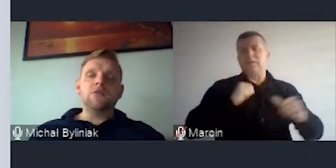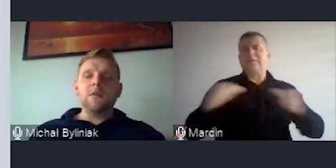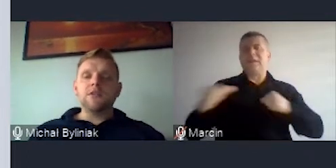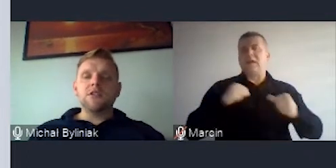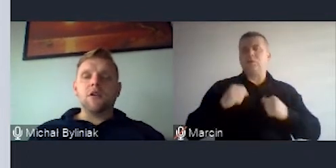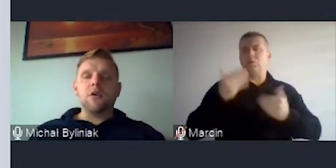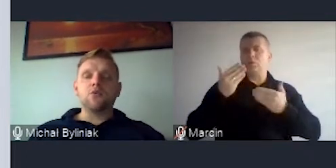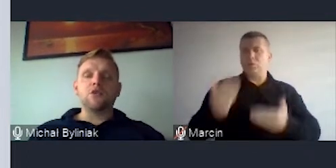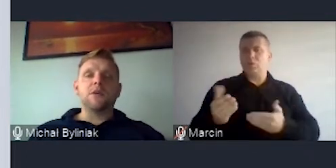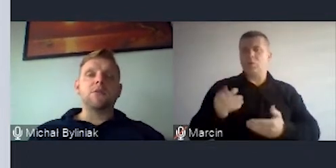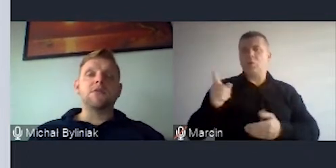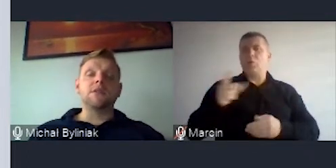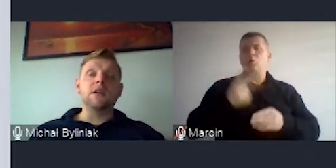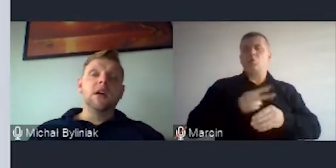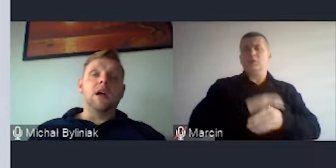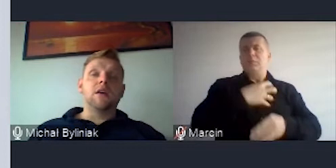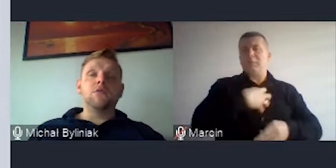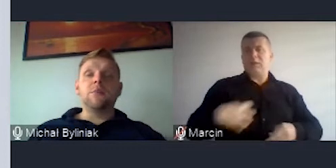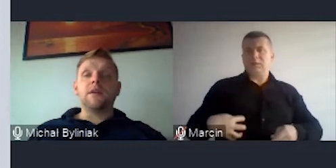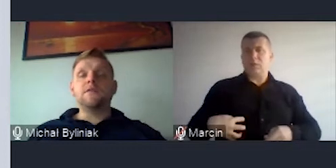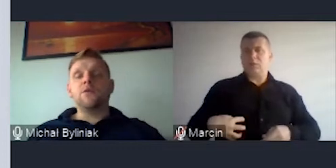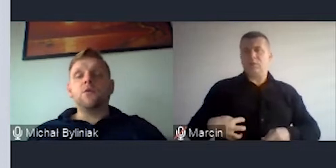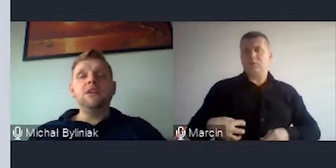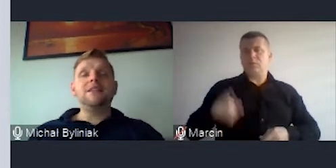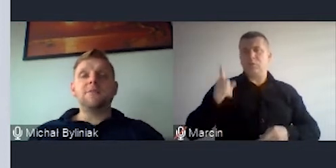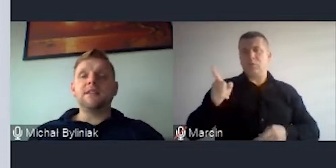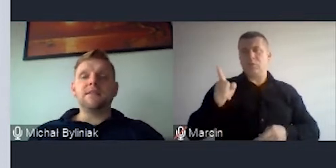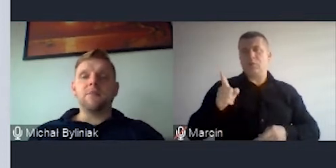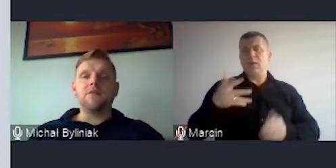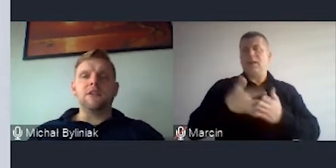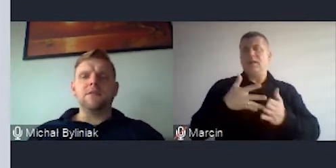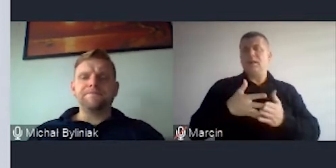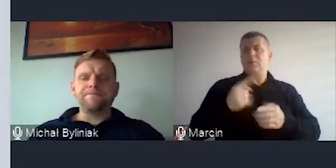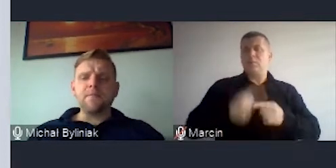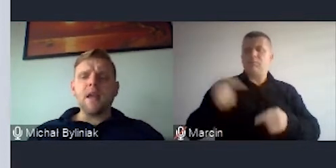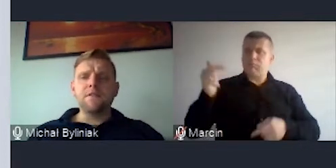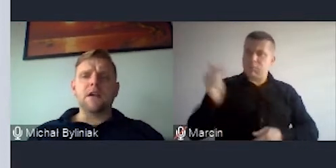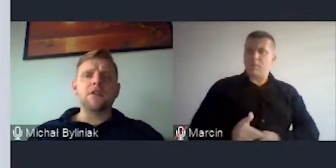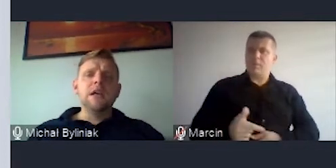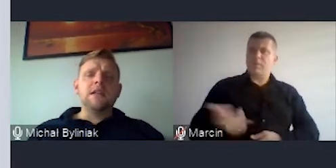i tutaj będzie to Urząd Marszałkowski, który taką interpretację powinien Państwu wydać.